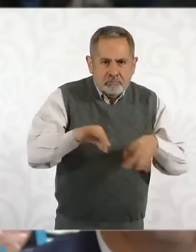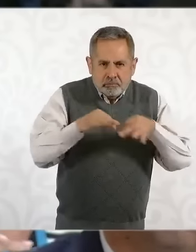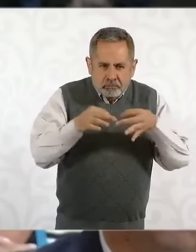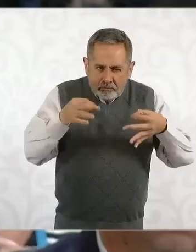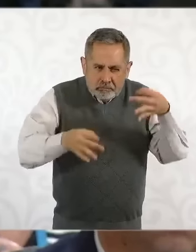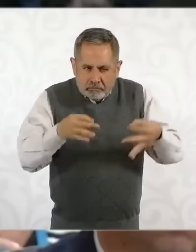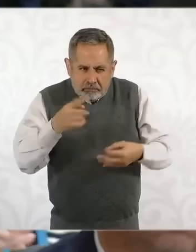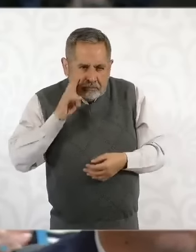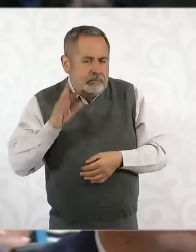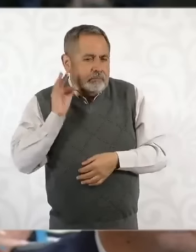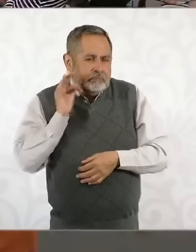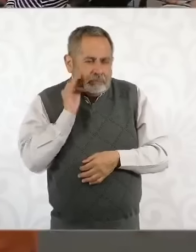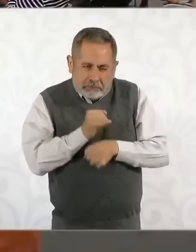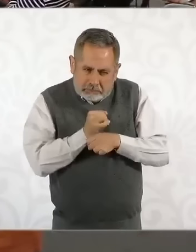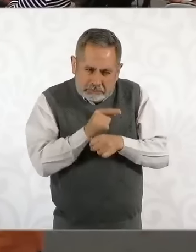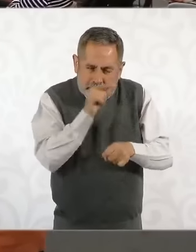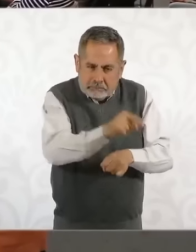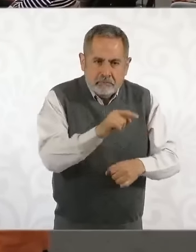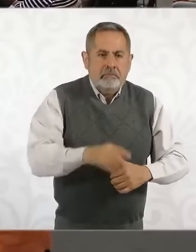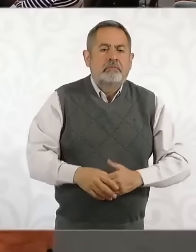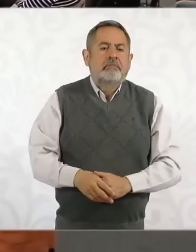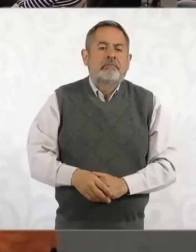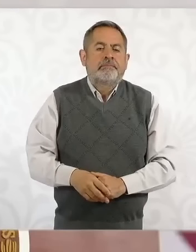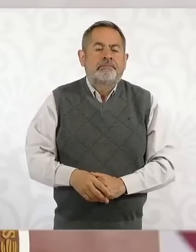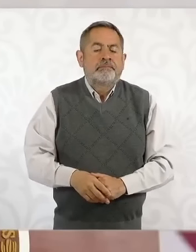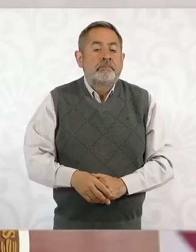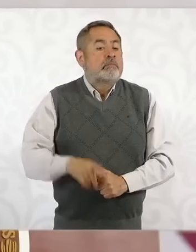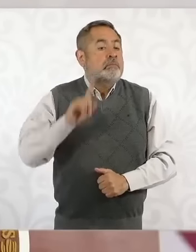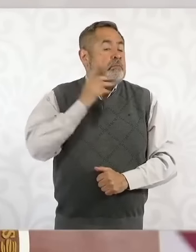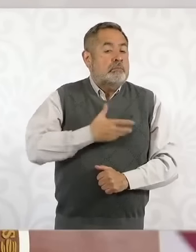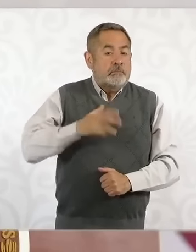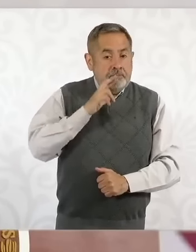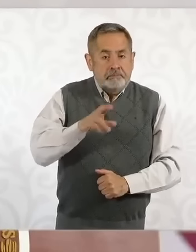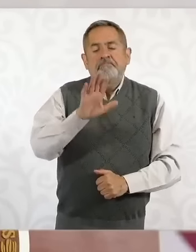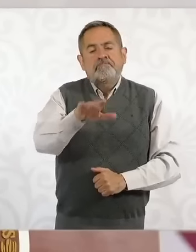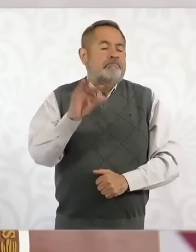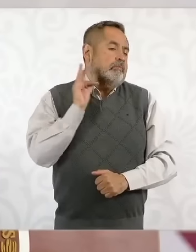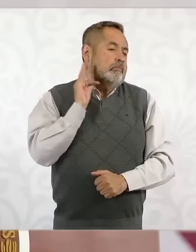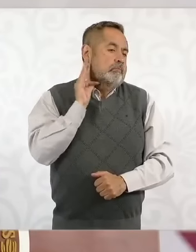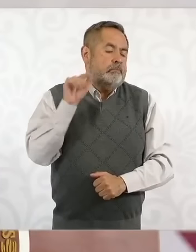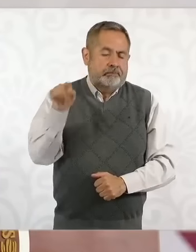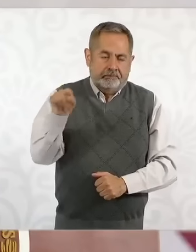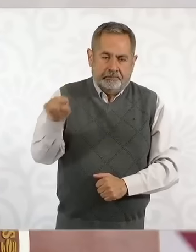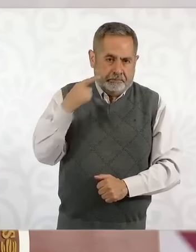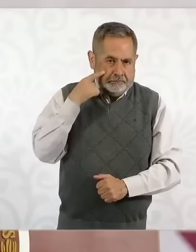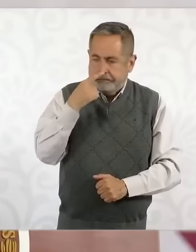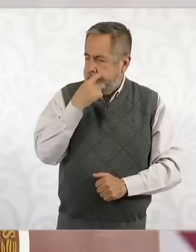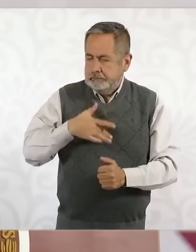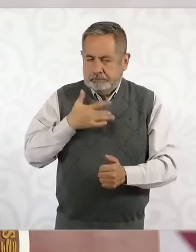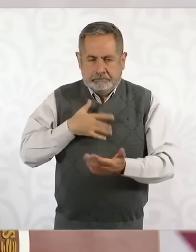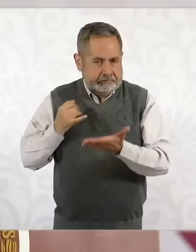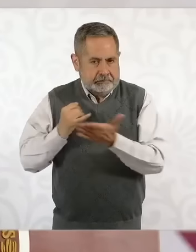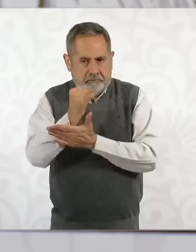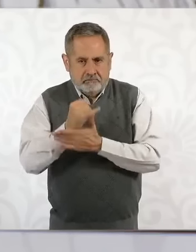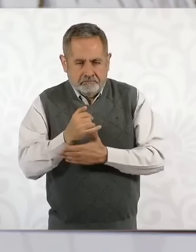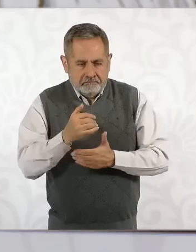fiscalía lo retomara. Es un tema de la fiscalía. La fiscalía determinará eh si procede o no procede